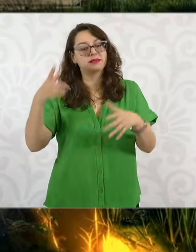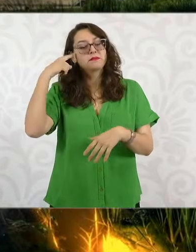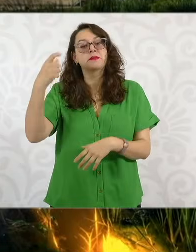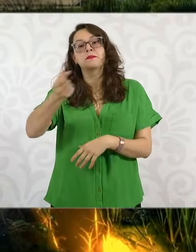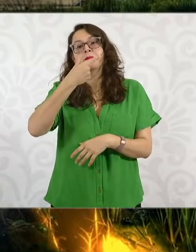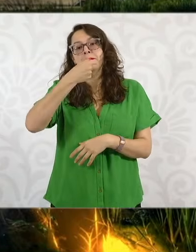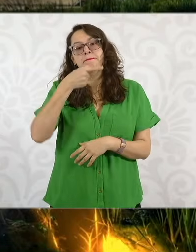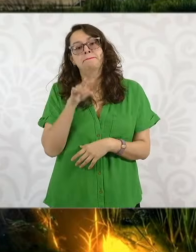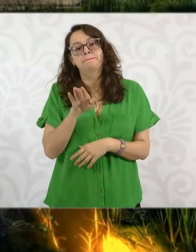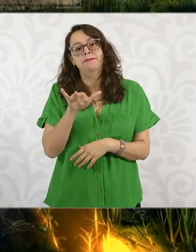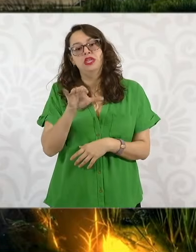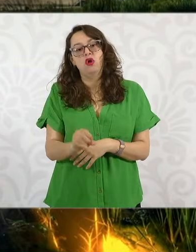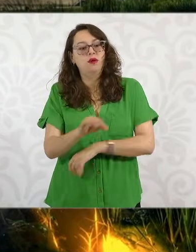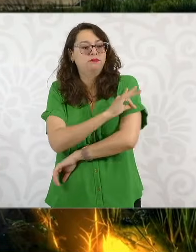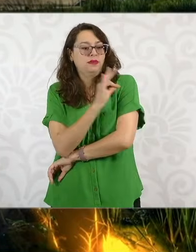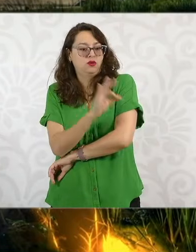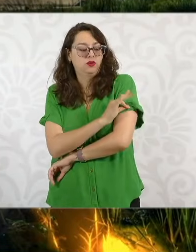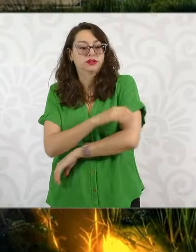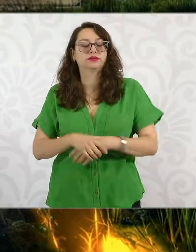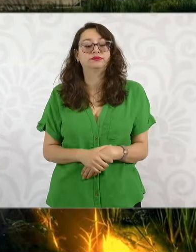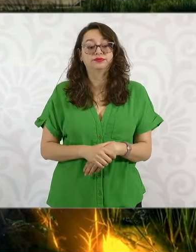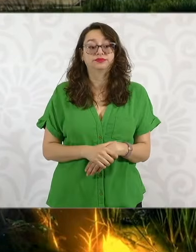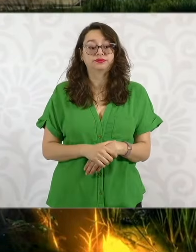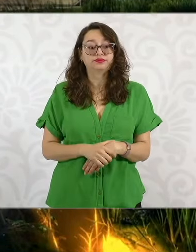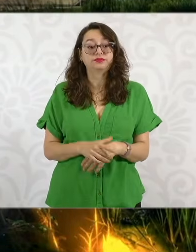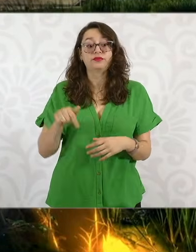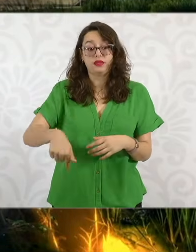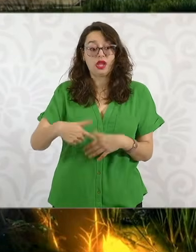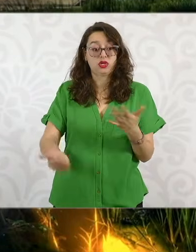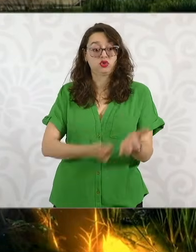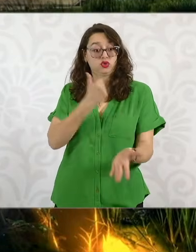en el campus de la ciudad de México, la expansión de nuestra planta de producción de biofármacos